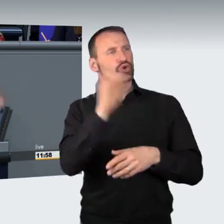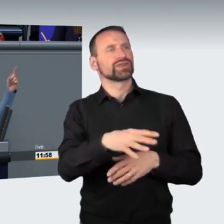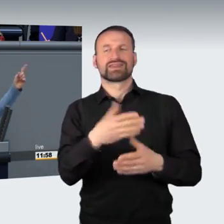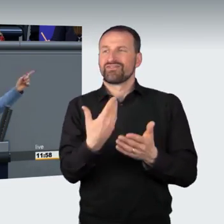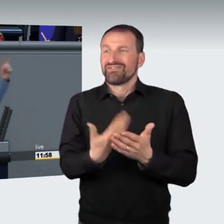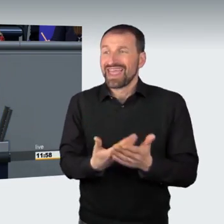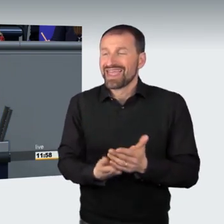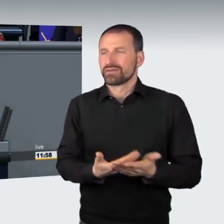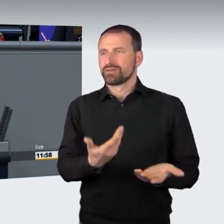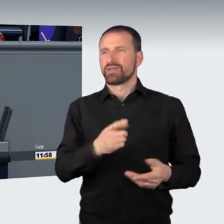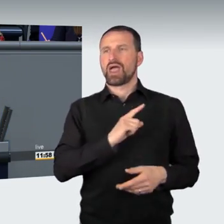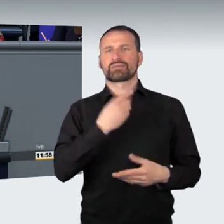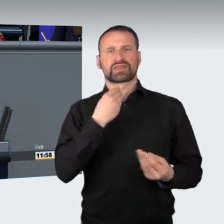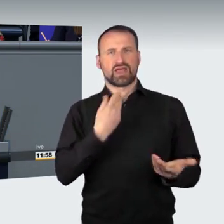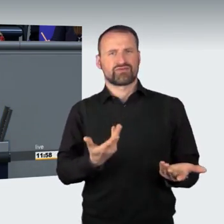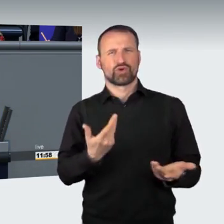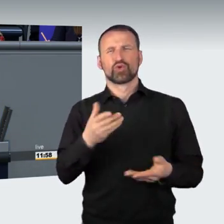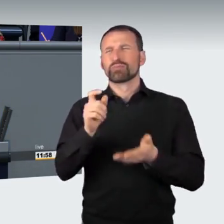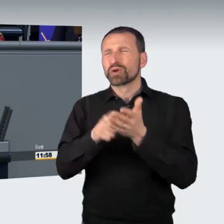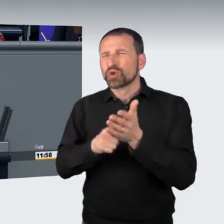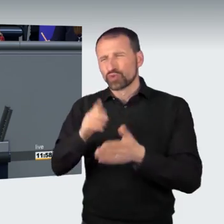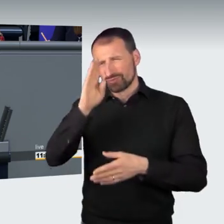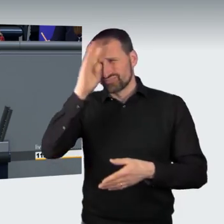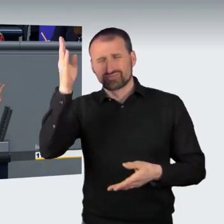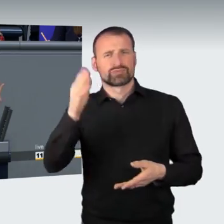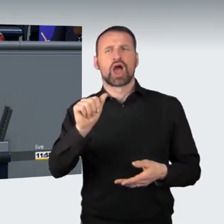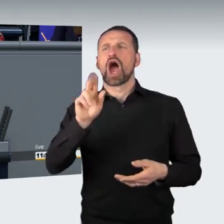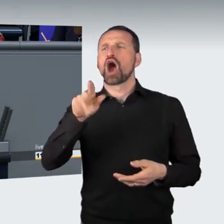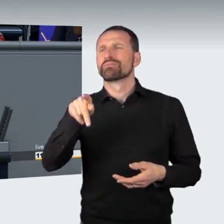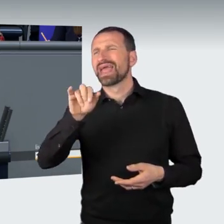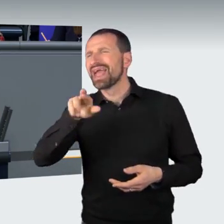jemand braucht ein Arbeitszimmer in seiner Zweitwohnung,